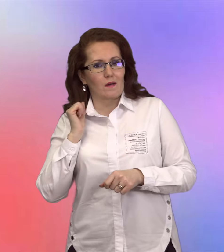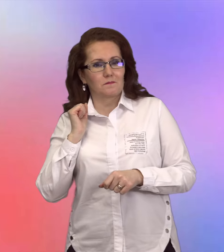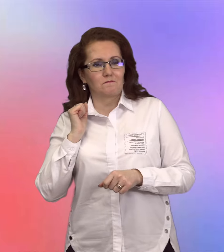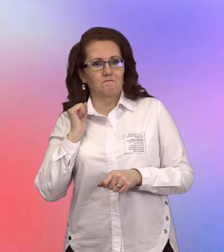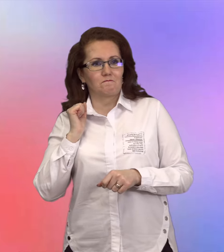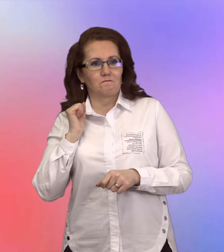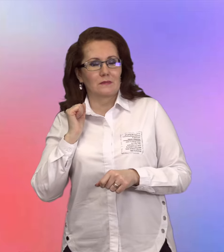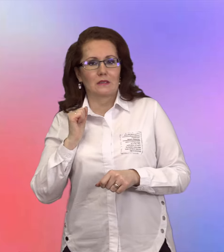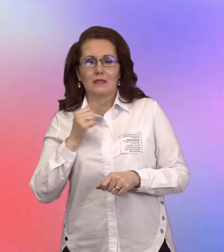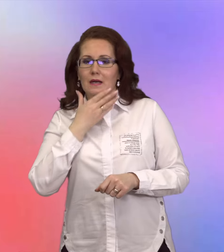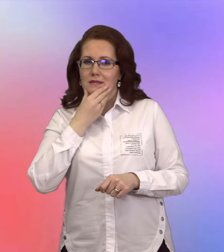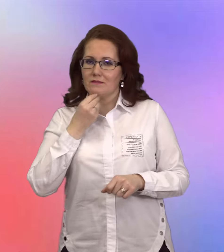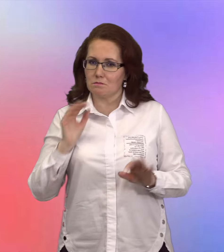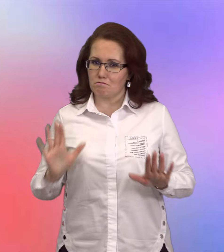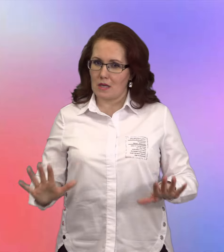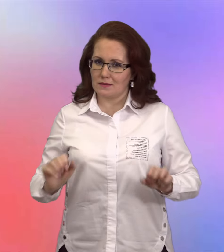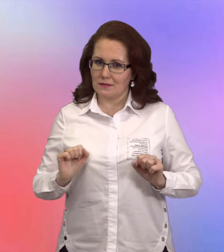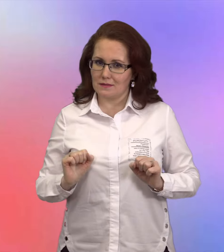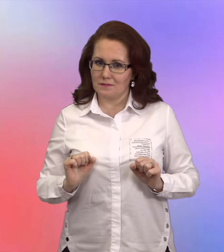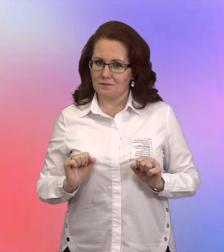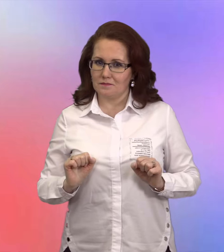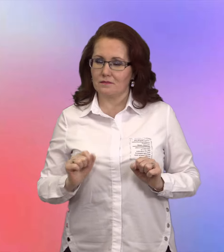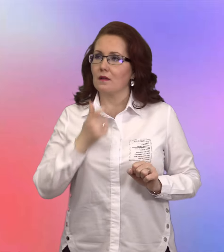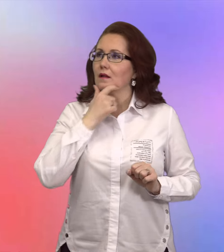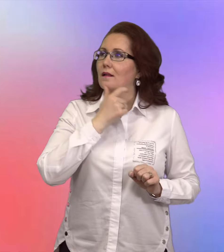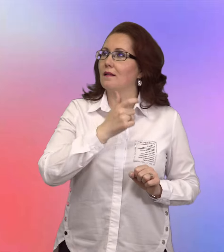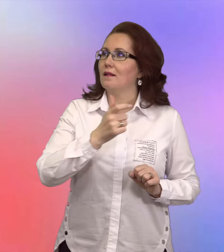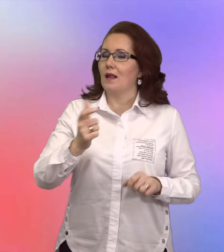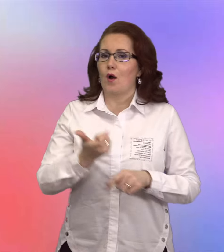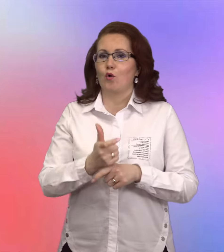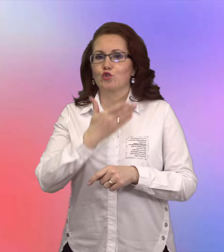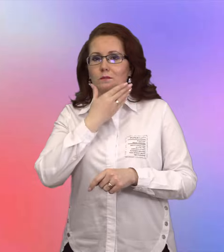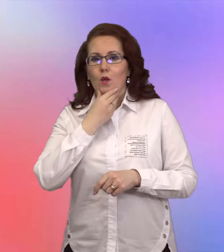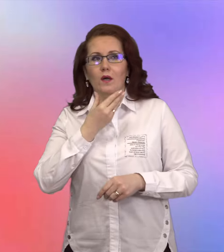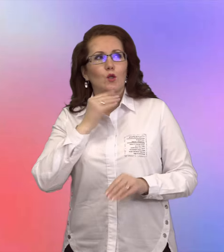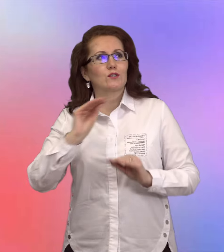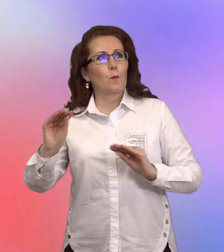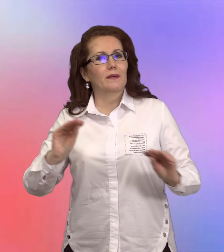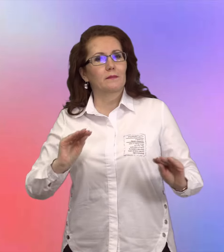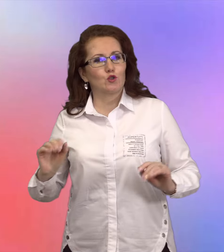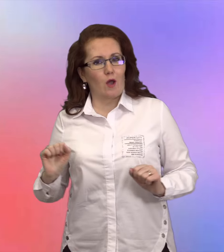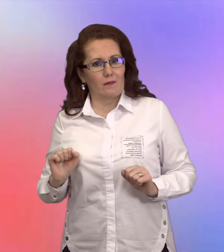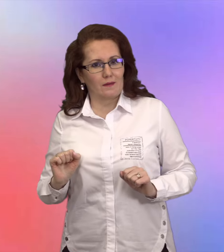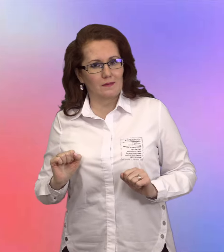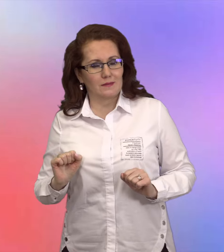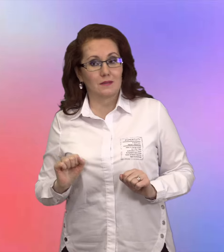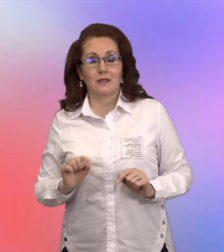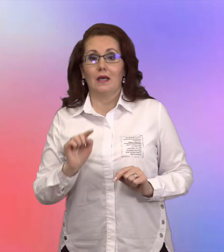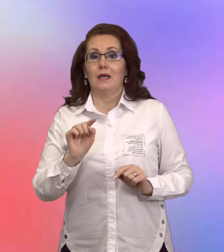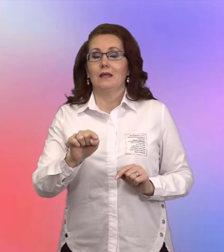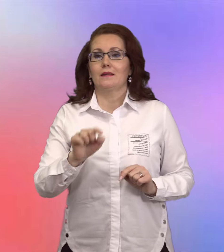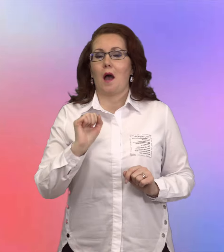Там очень много красивых мест, очень много достопримечательностей.